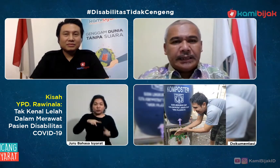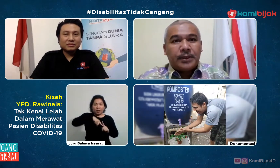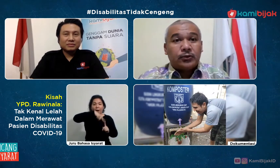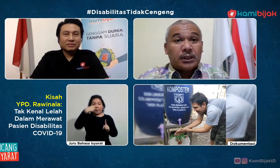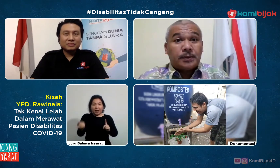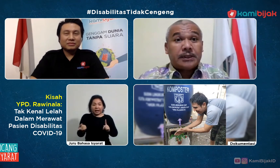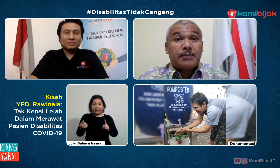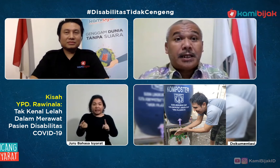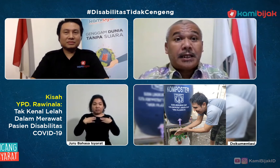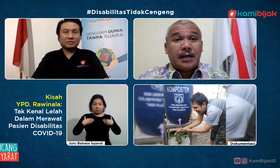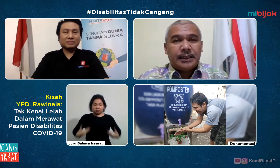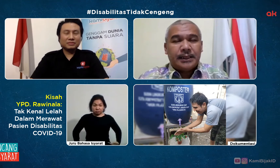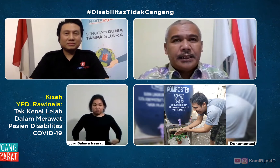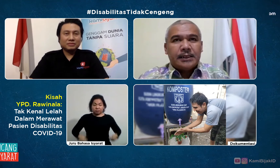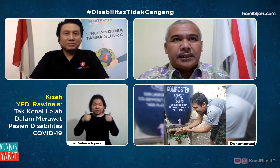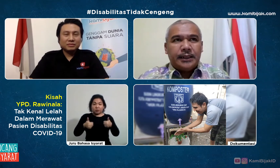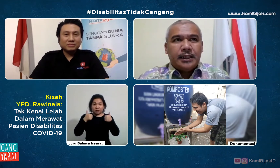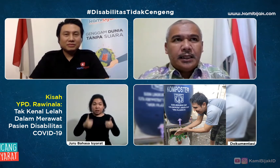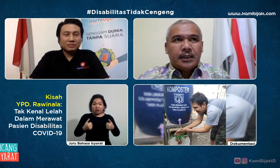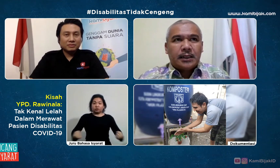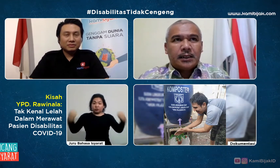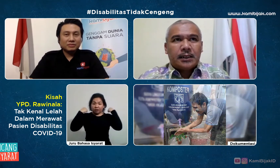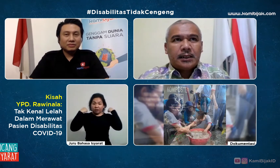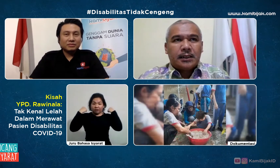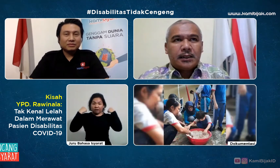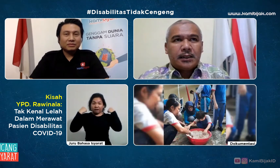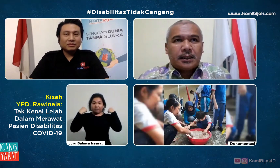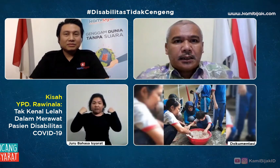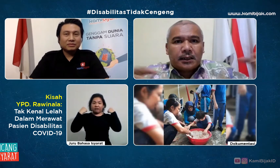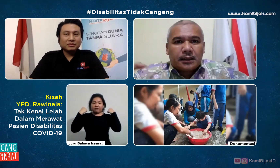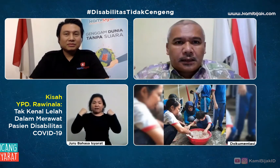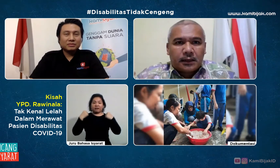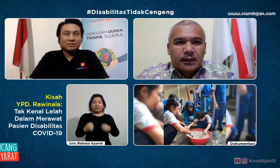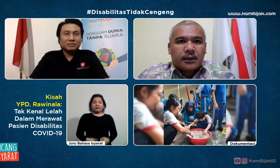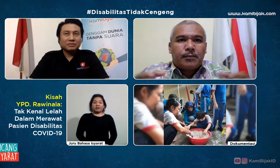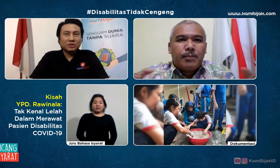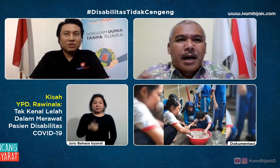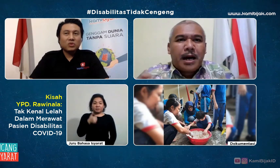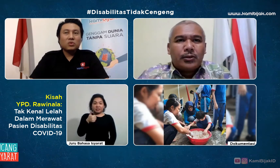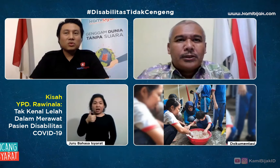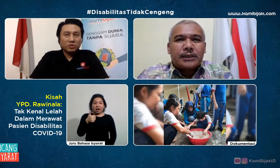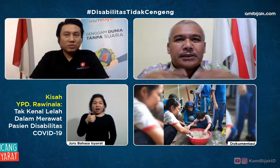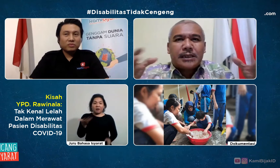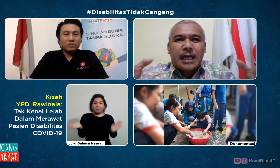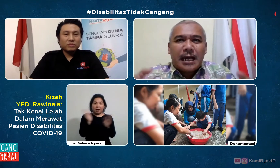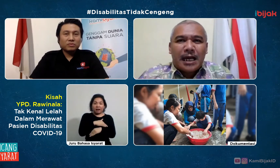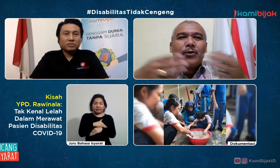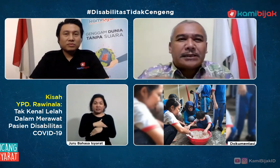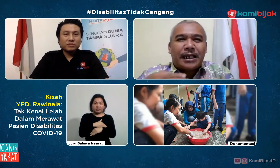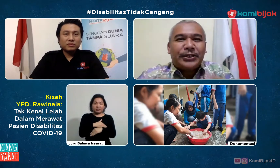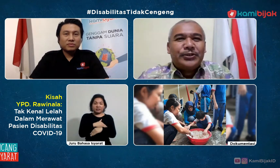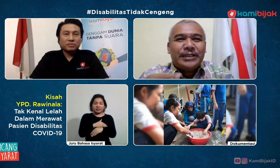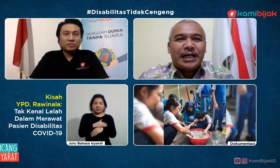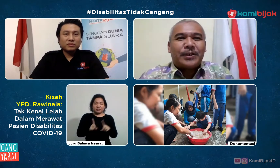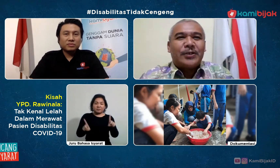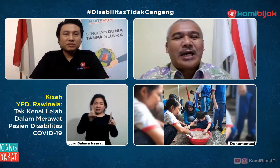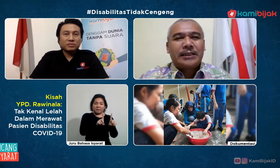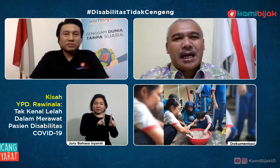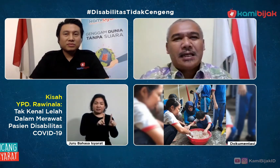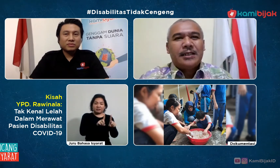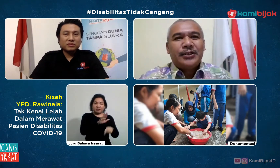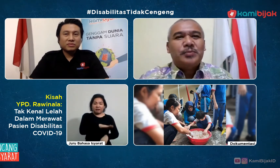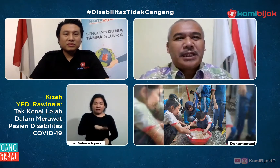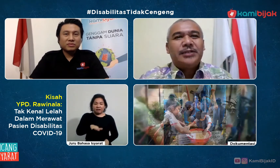mereka bertugas bersama kami jadi pembangun kesenangan membangun rasa rindu di dalam keluarga itu